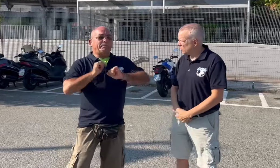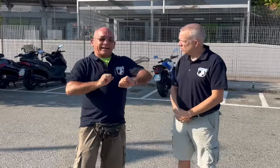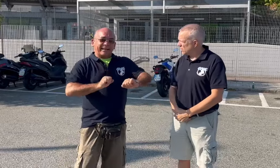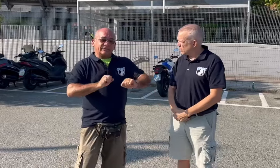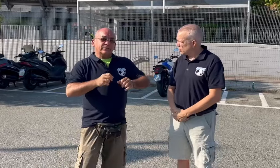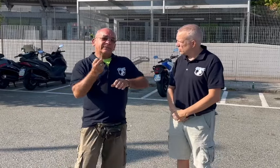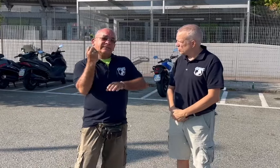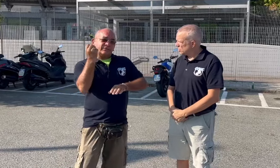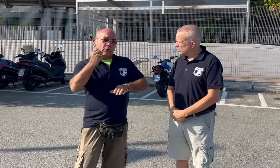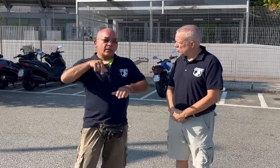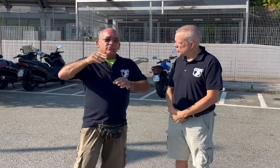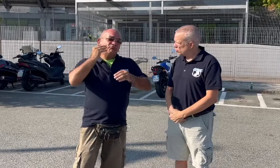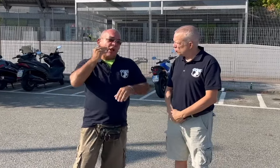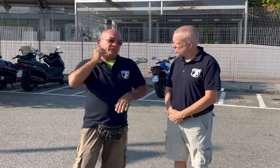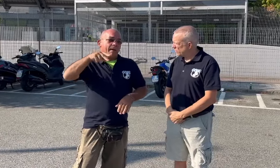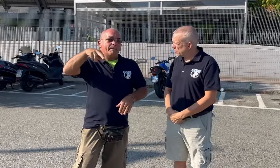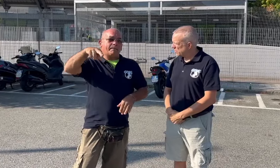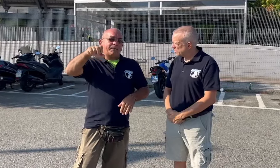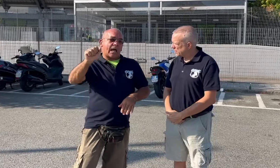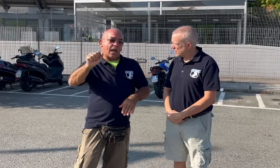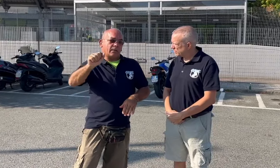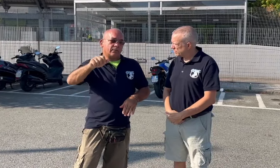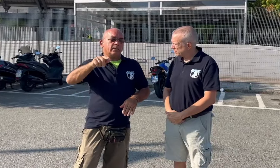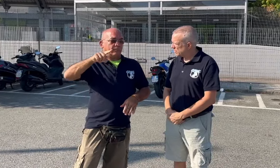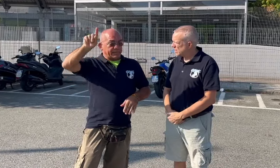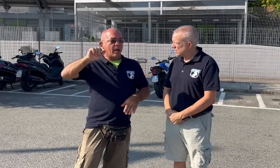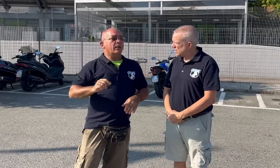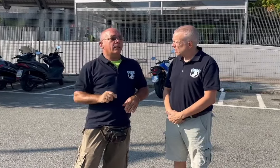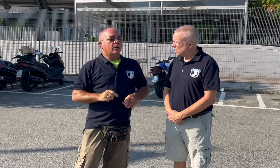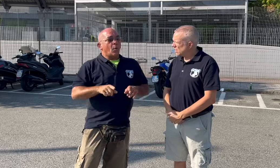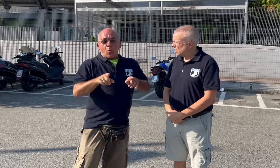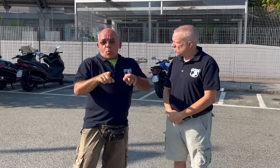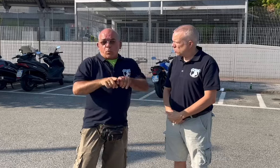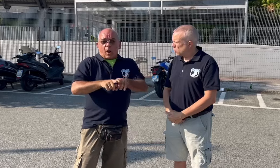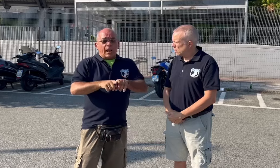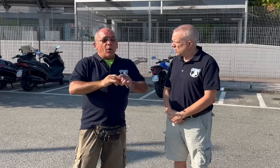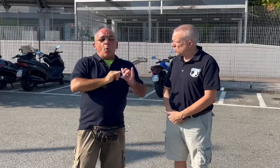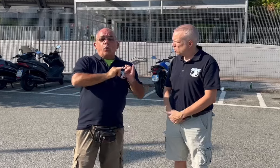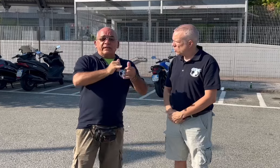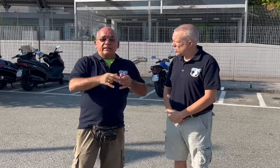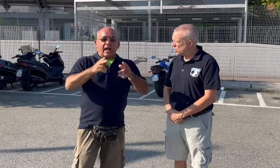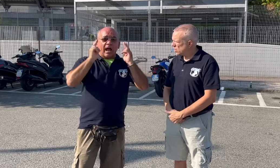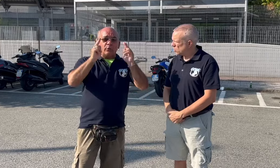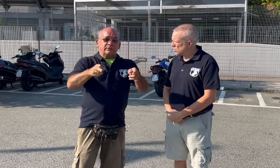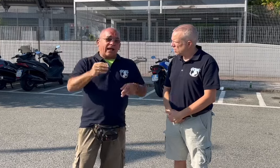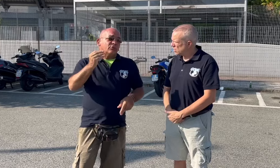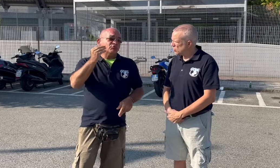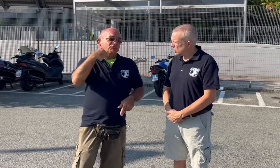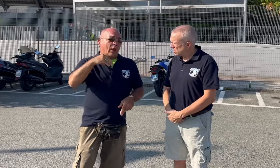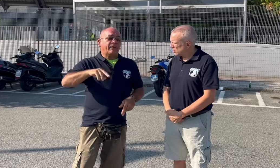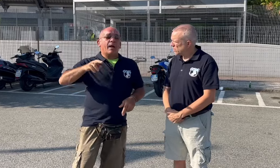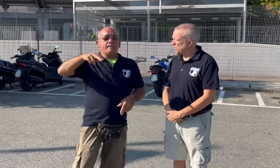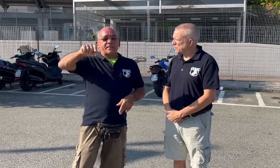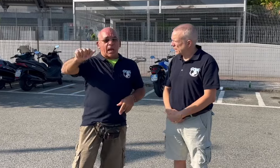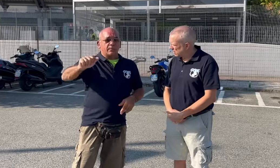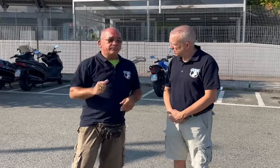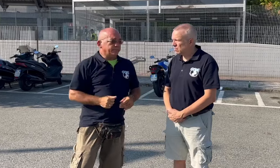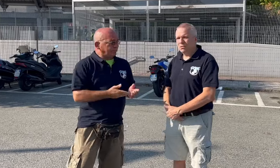Siamo qui al parcheggio della Stazione di Genova Pra ed è identica all'uscita autostradale di Genova Pra